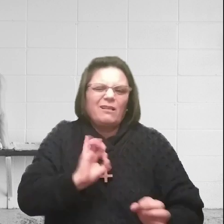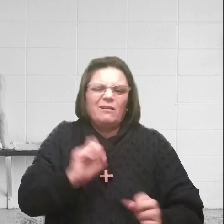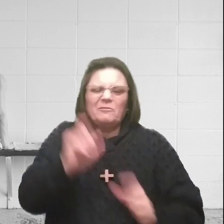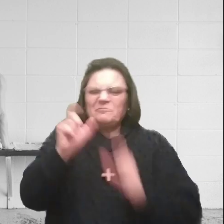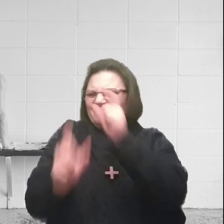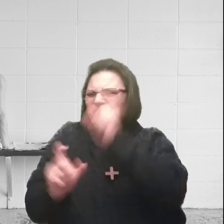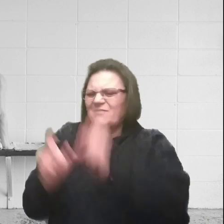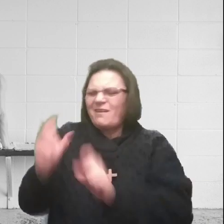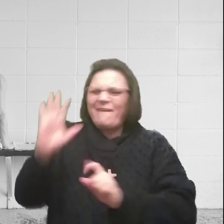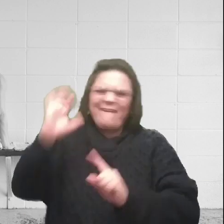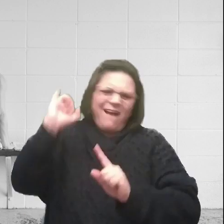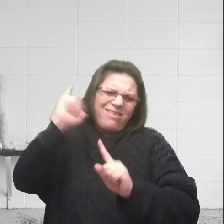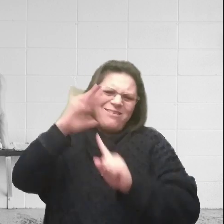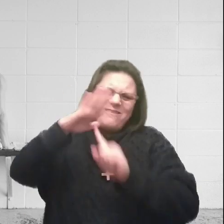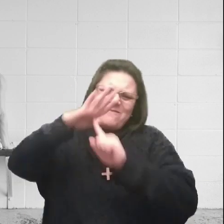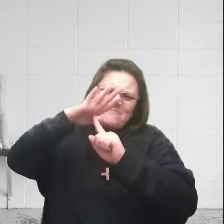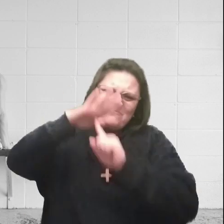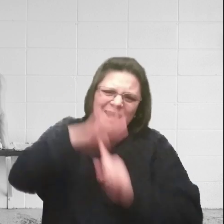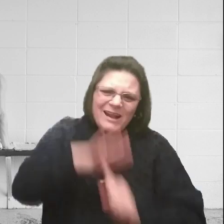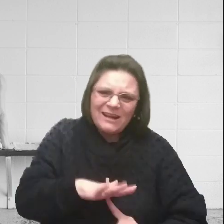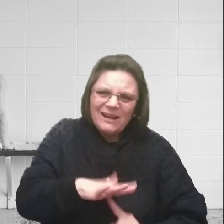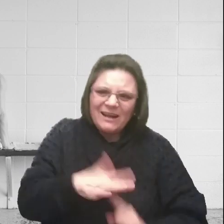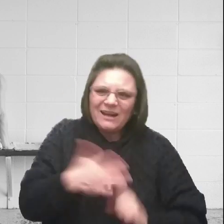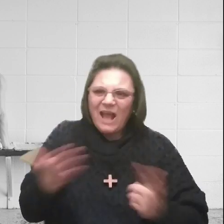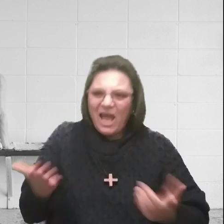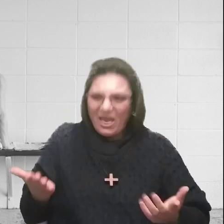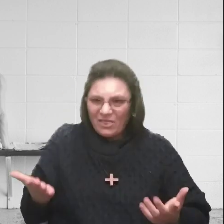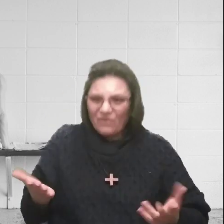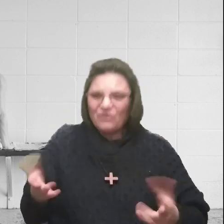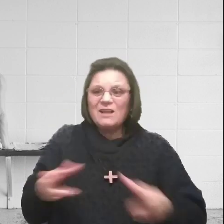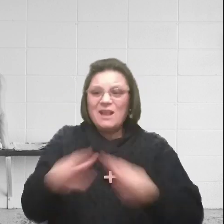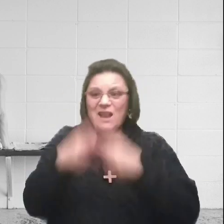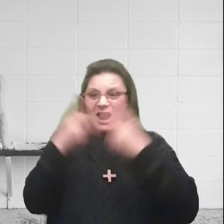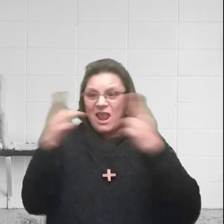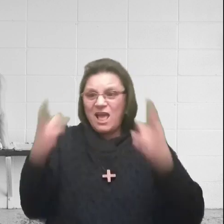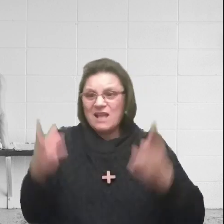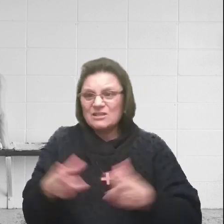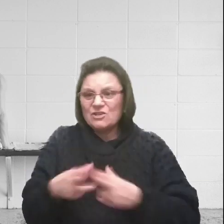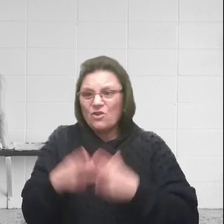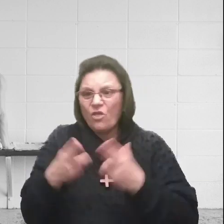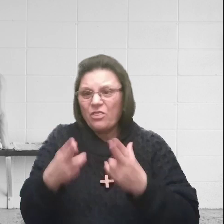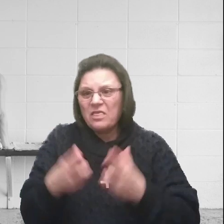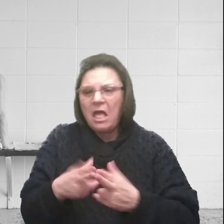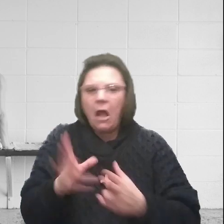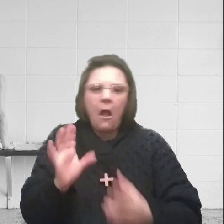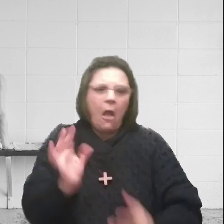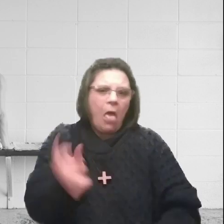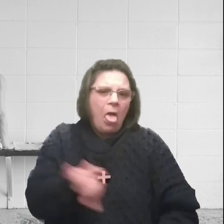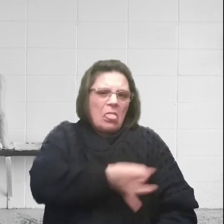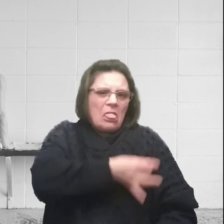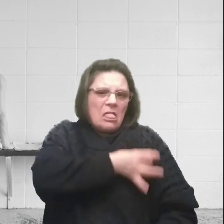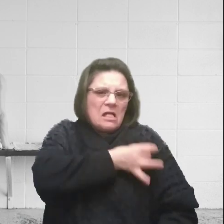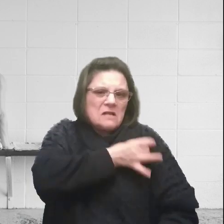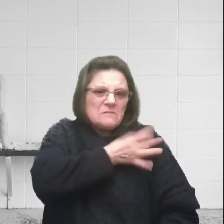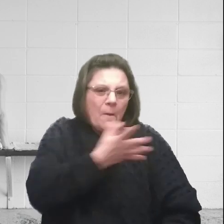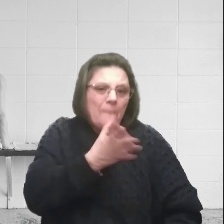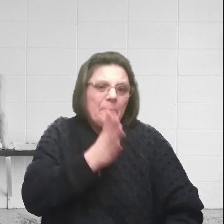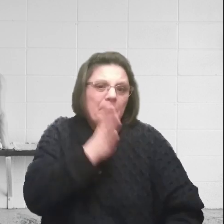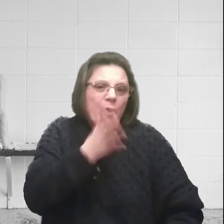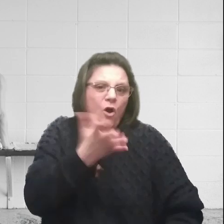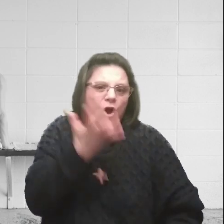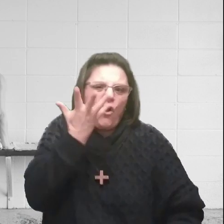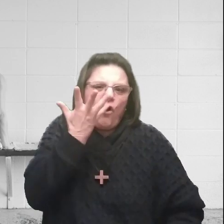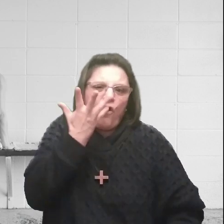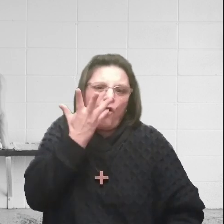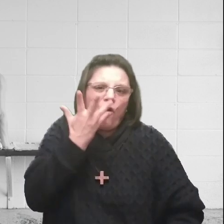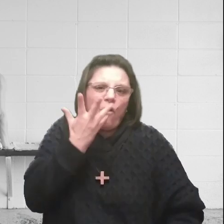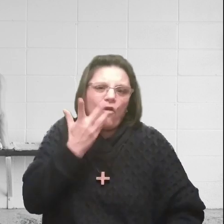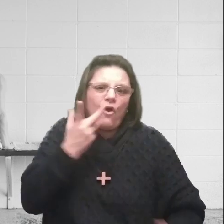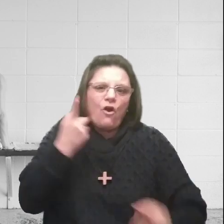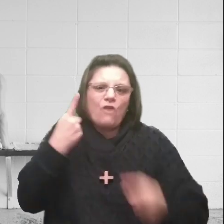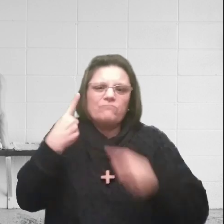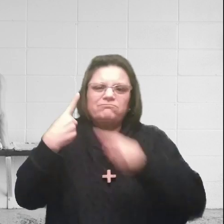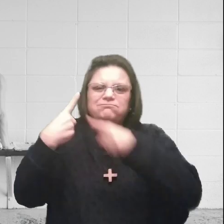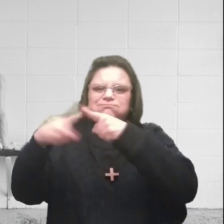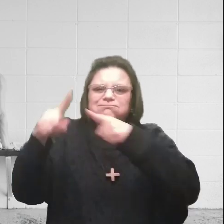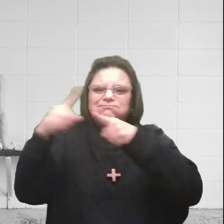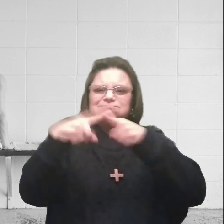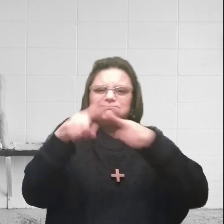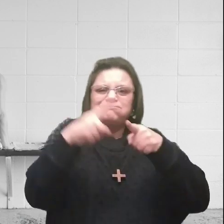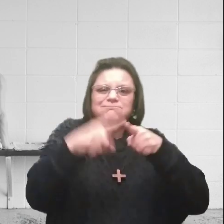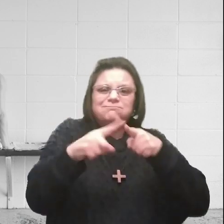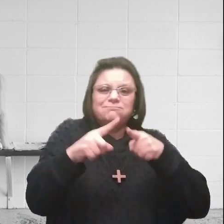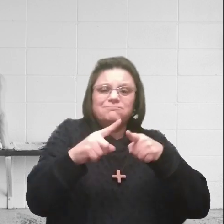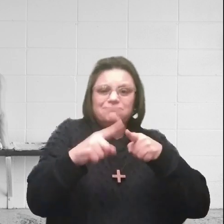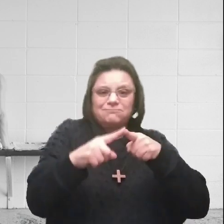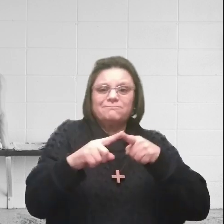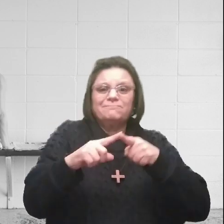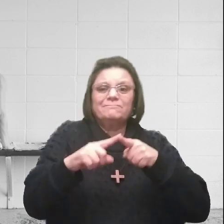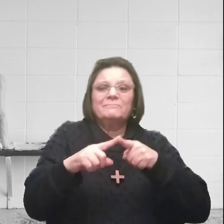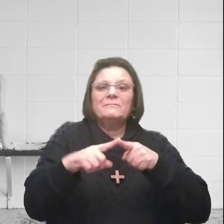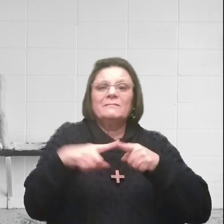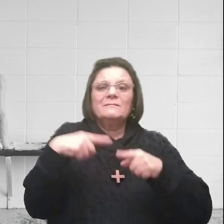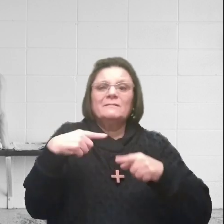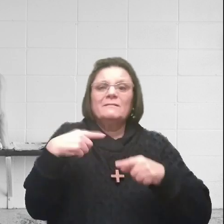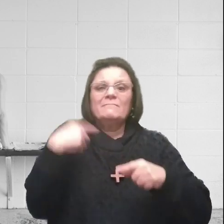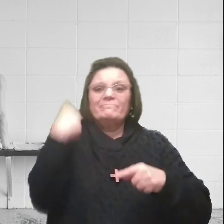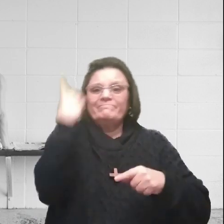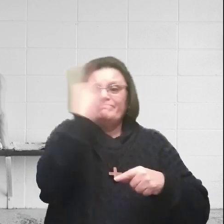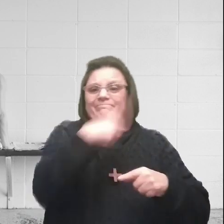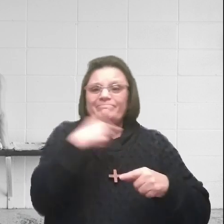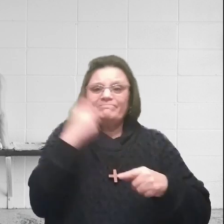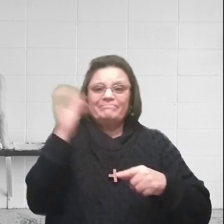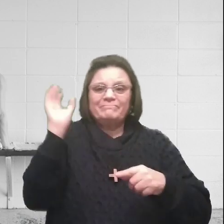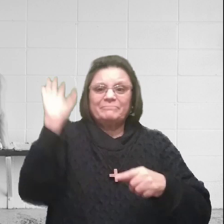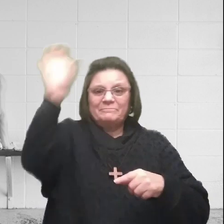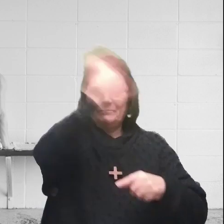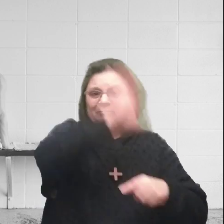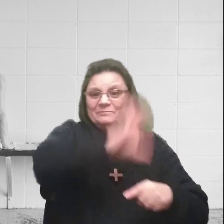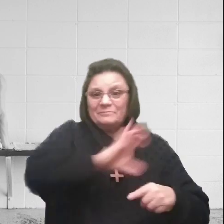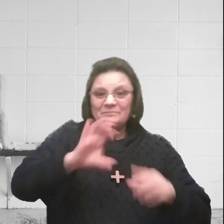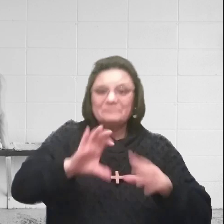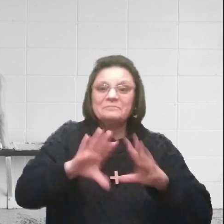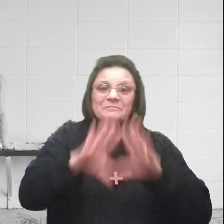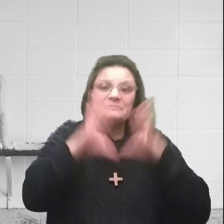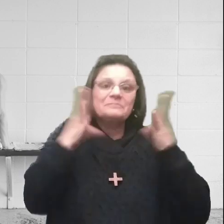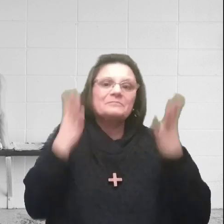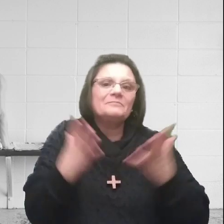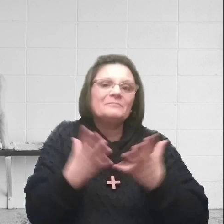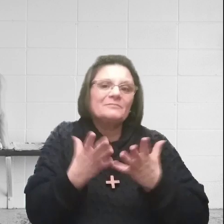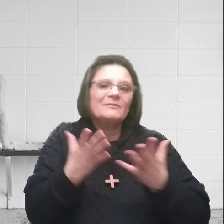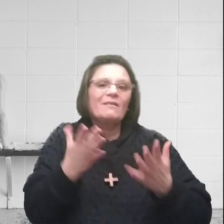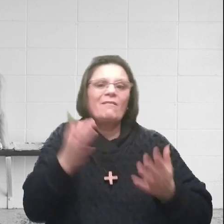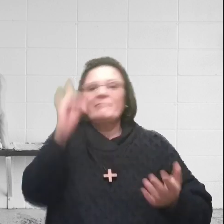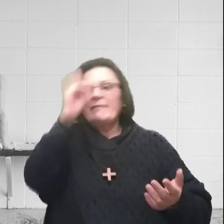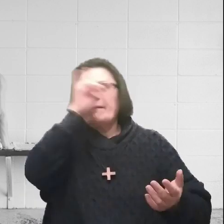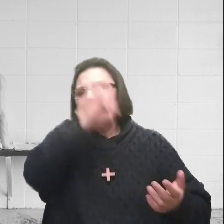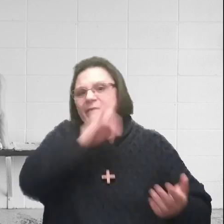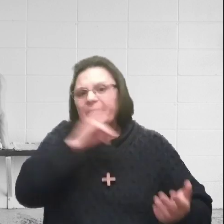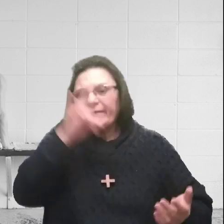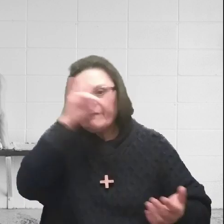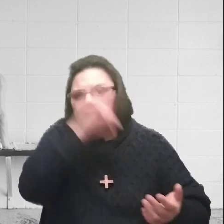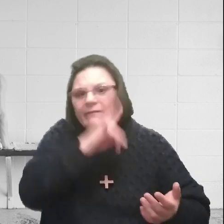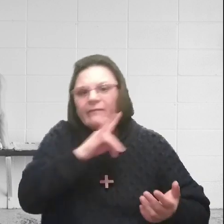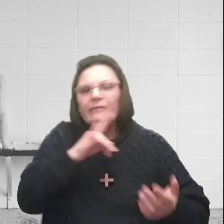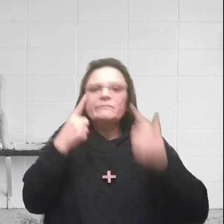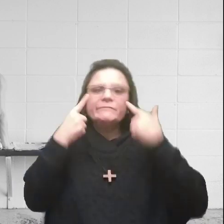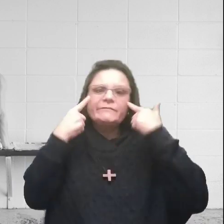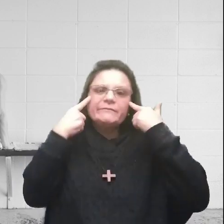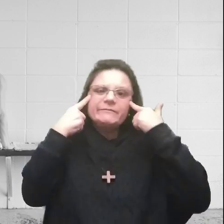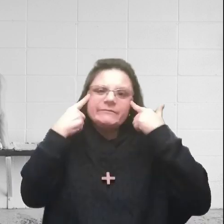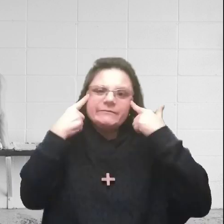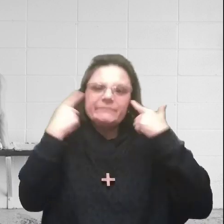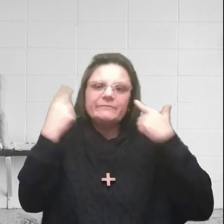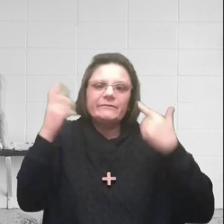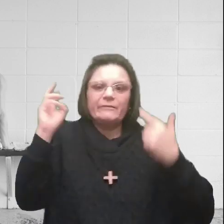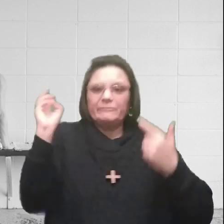Por los que se sienten marginados de la sociedad, despreciados por el color de su piel, por